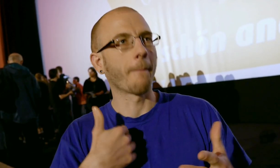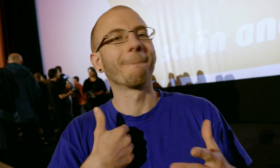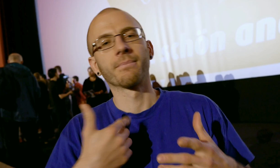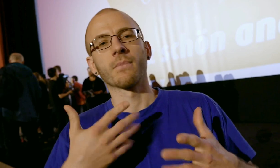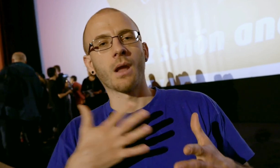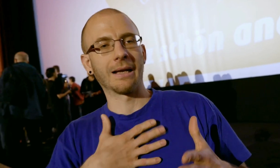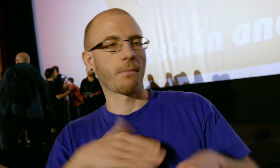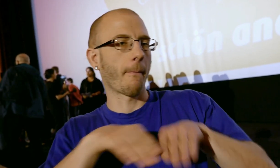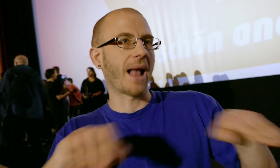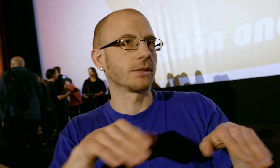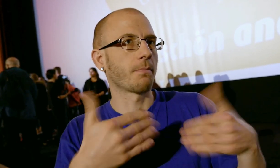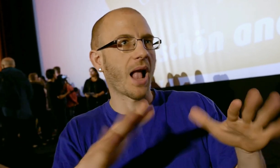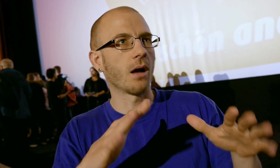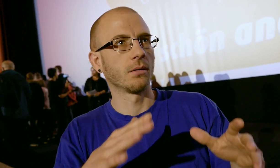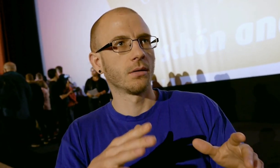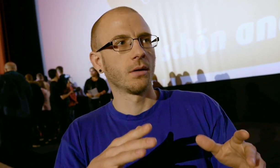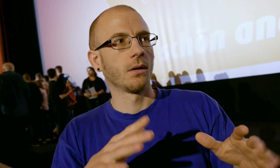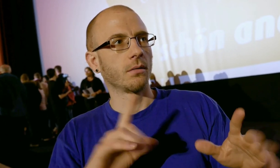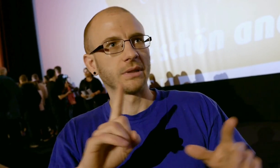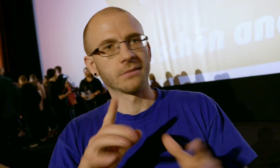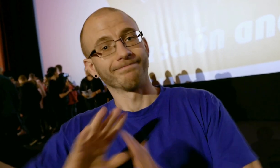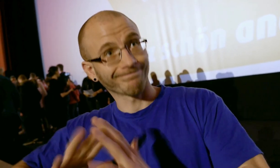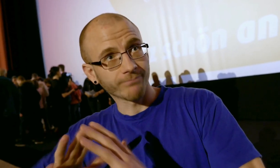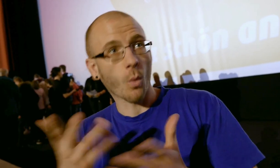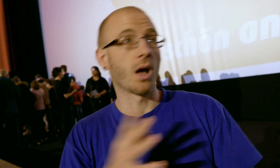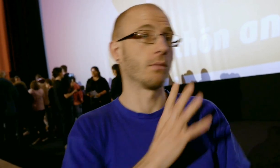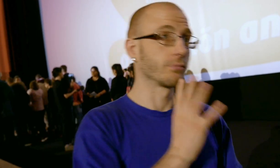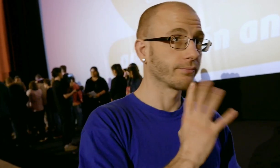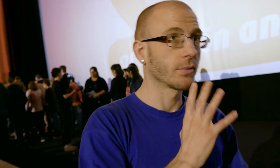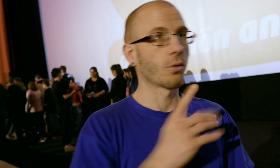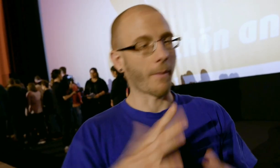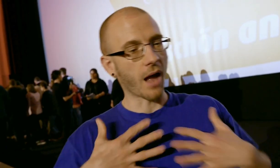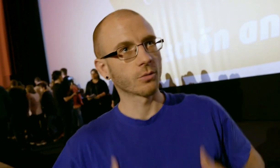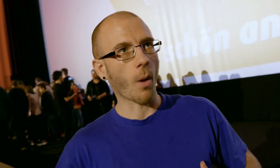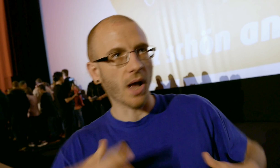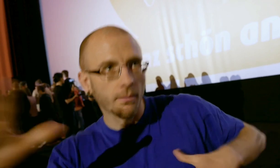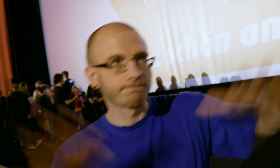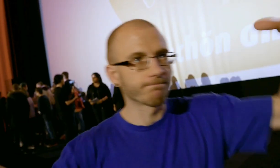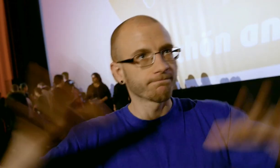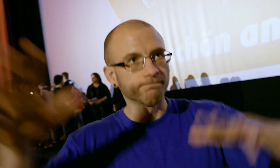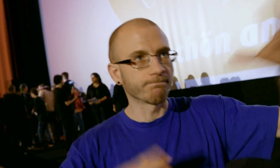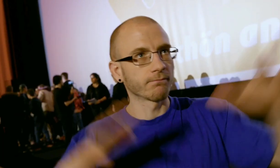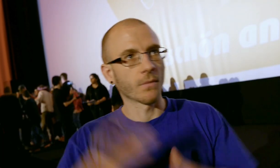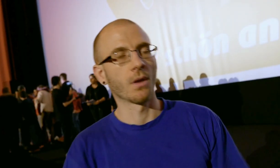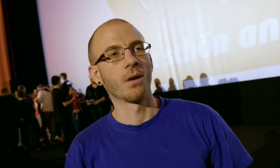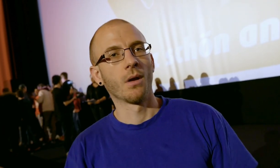und das Ganze war barrierefrei. Verzichte auf Gebärden und Sprache und verwende deine Körpersprache.